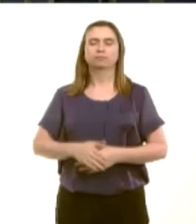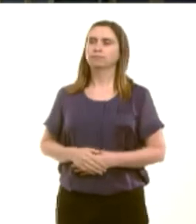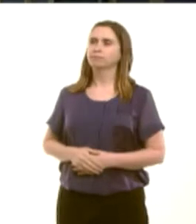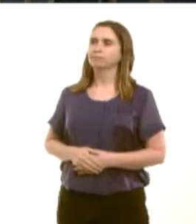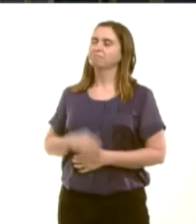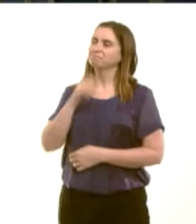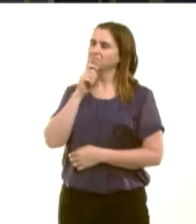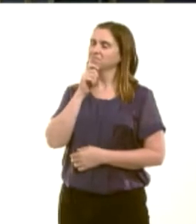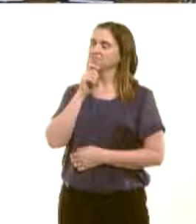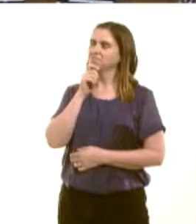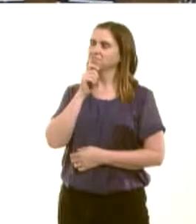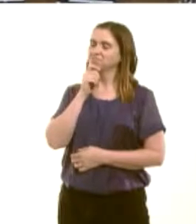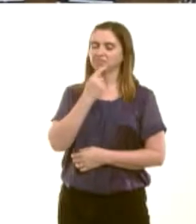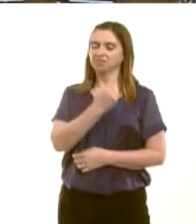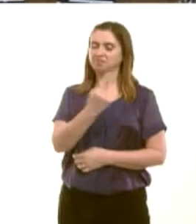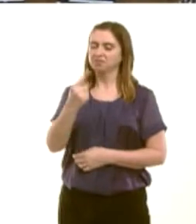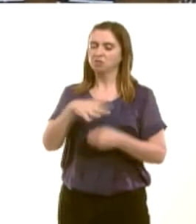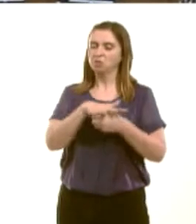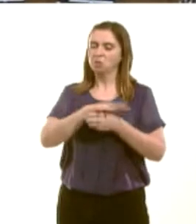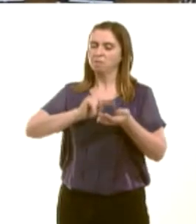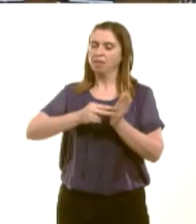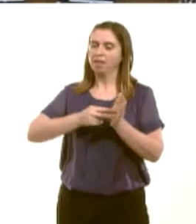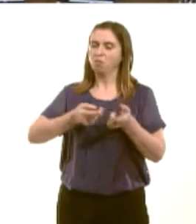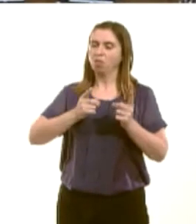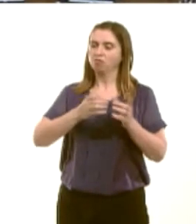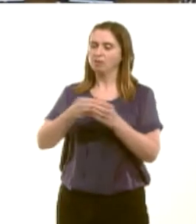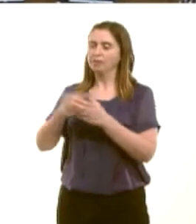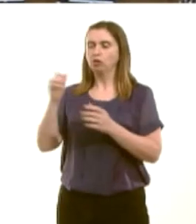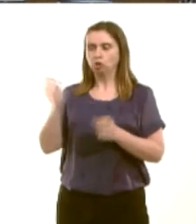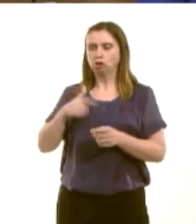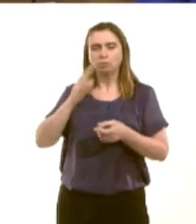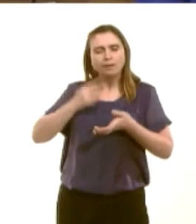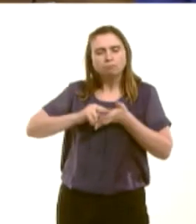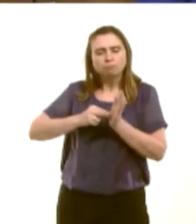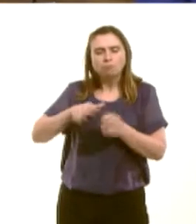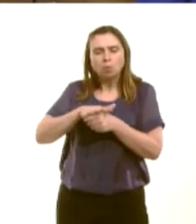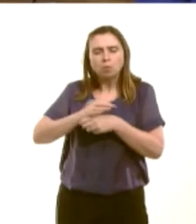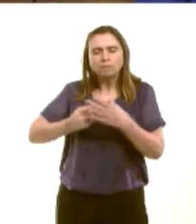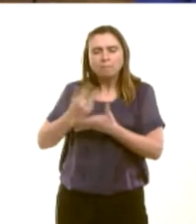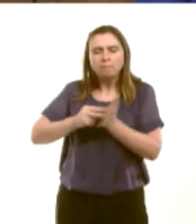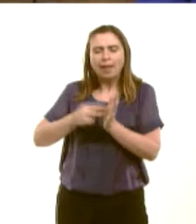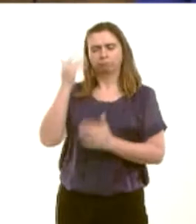Alun Ffred Jones: 1. A wnaiff y Prif Weinidog ddatganiad am rÙl yr iaith Gymraeg yn y broses